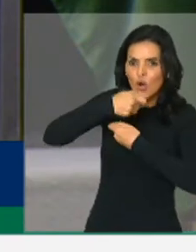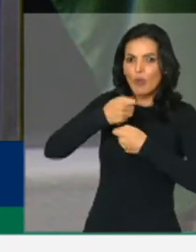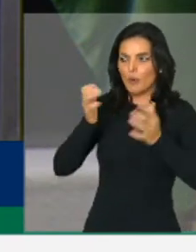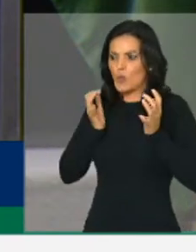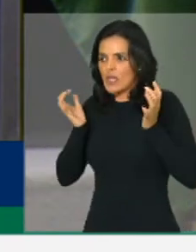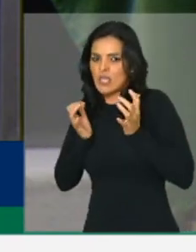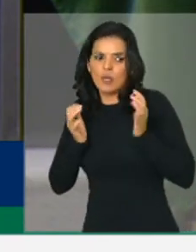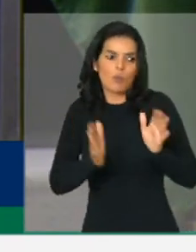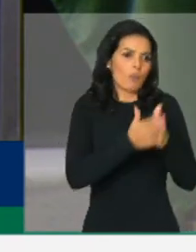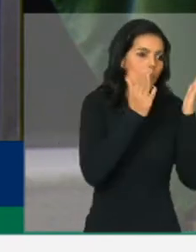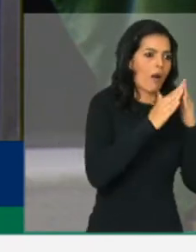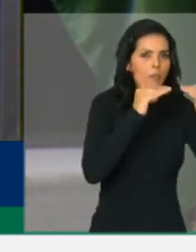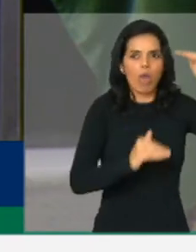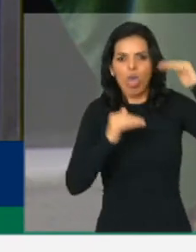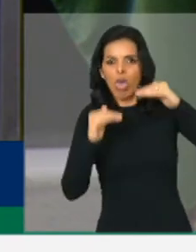PANDEMIA DAS FORMAS MAIS VARIADAS POSSÍVEIS QUE TEM